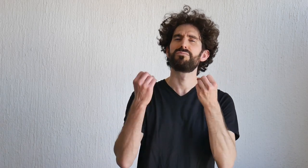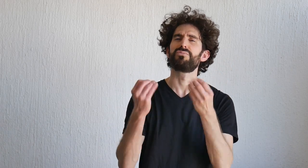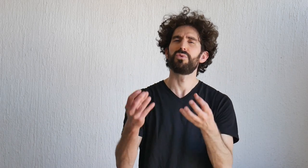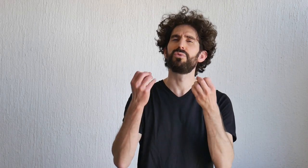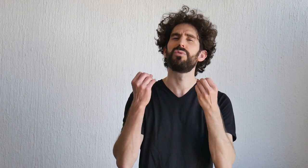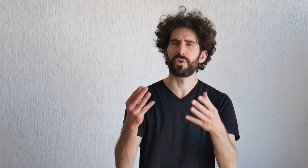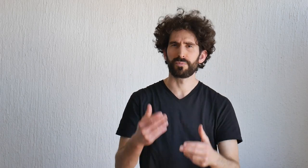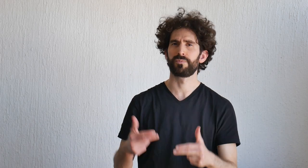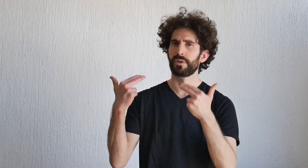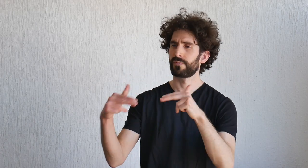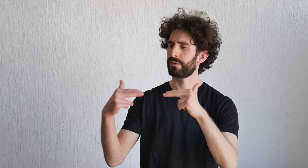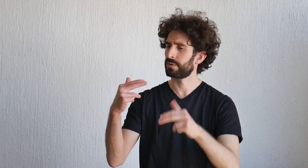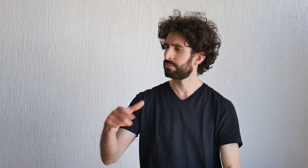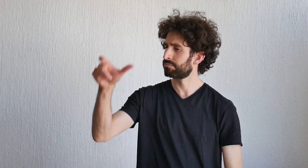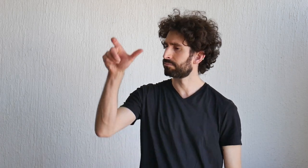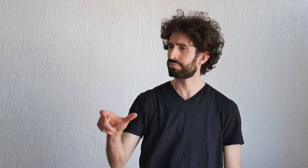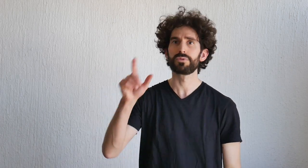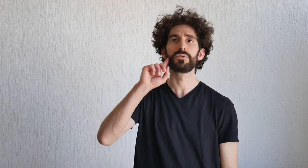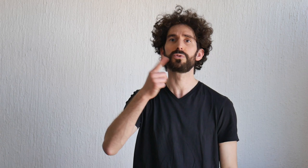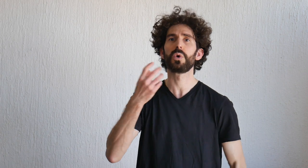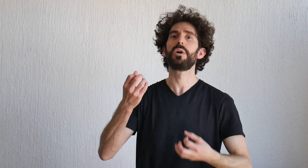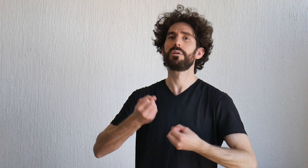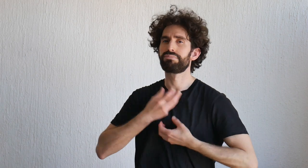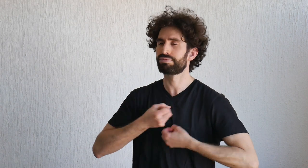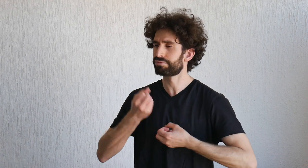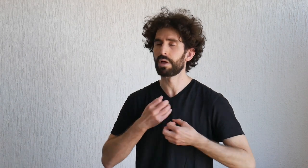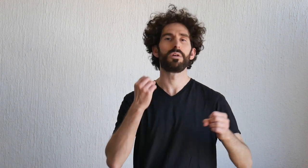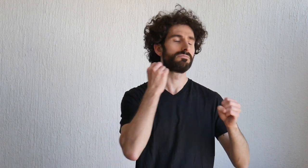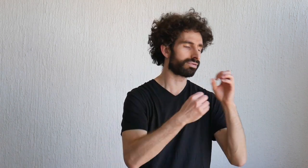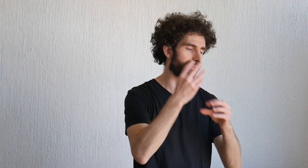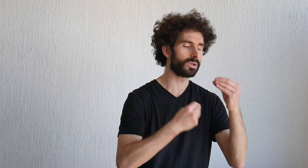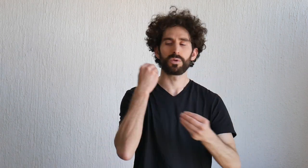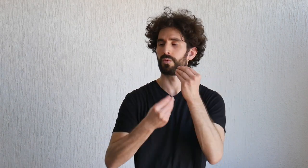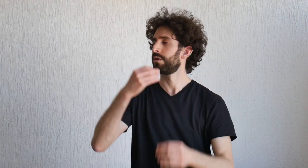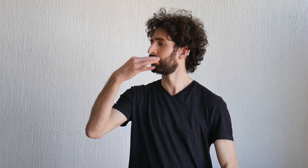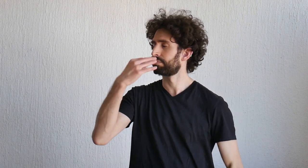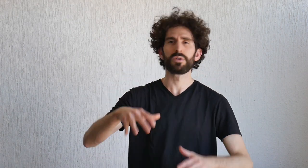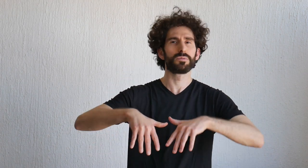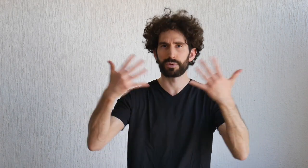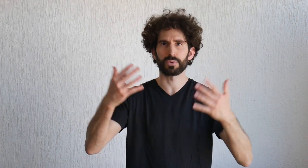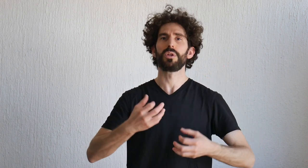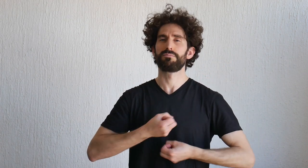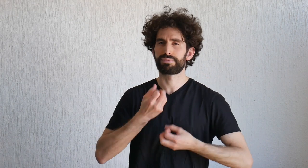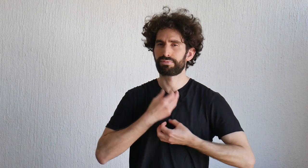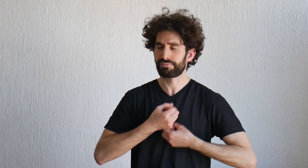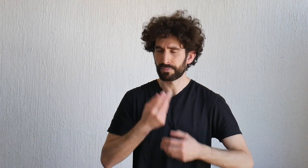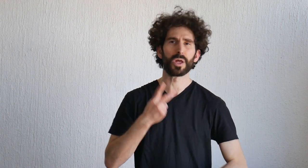Souvent, dans une vidéo où s'exprime une personne sourde, qu'elle signe ou qu'elle parle, peu importe,